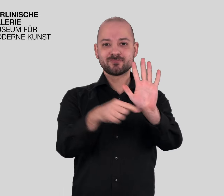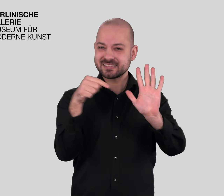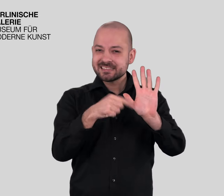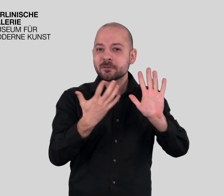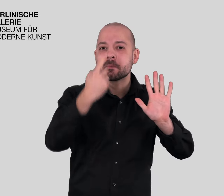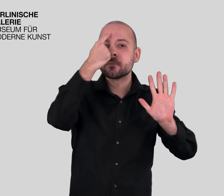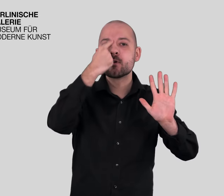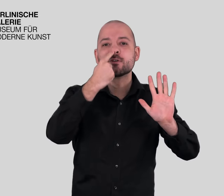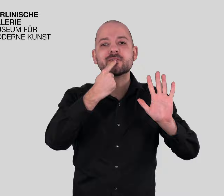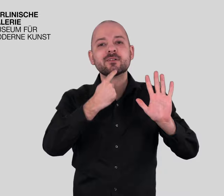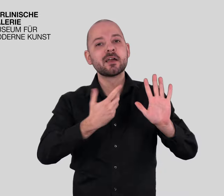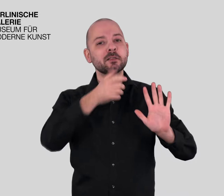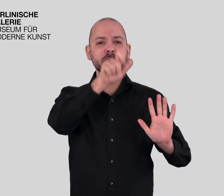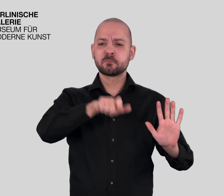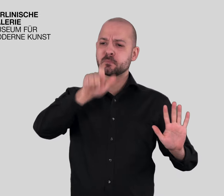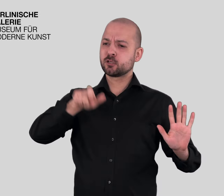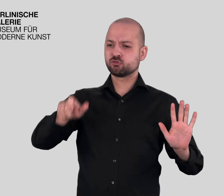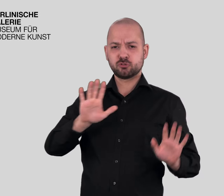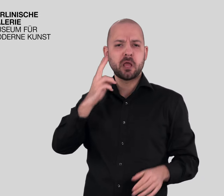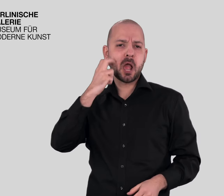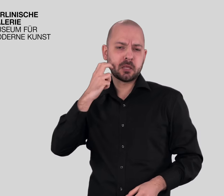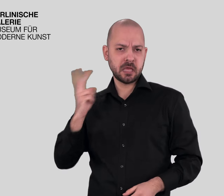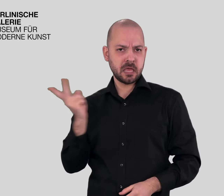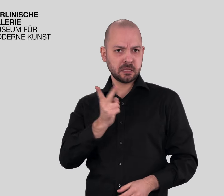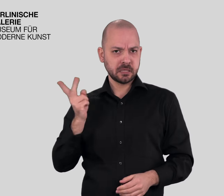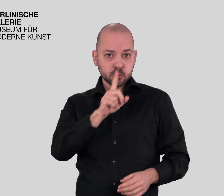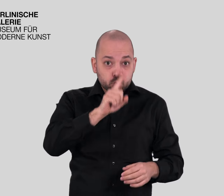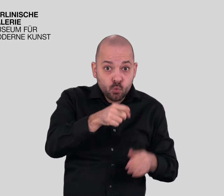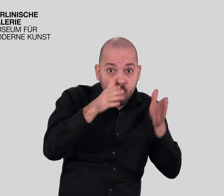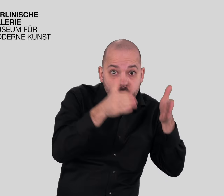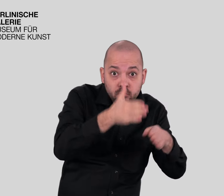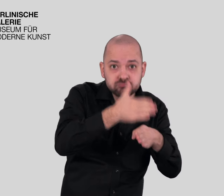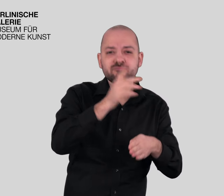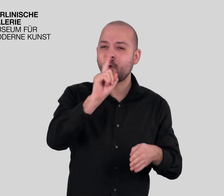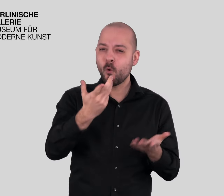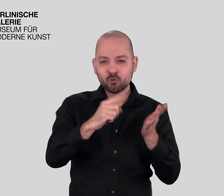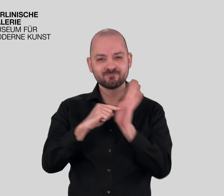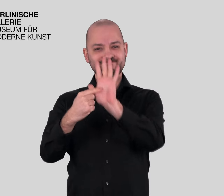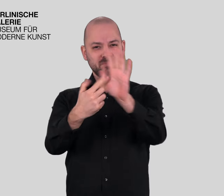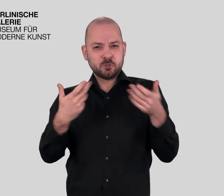Sie zeigt nicht nur Porträts von Menschen ihres Alters, sondern die Bilder zeigen gleichzeitig